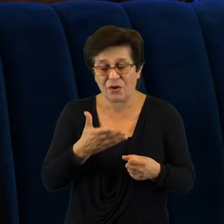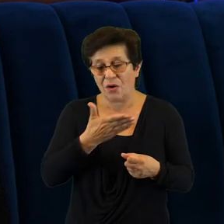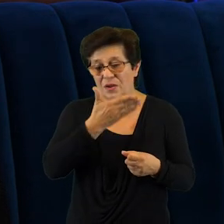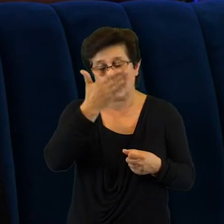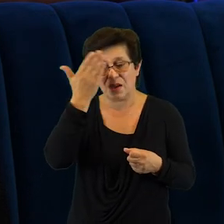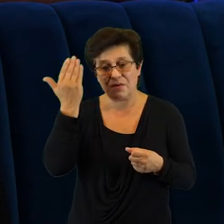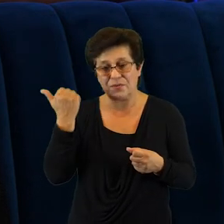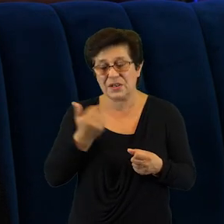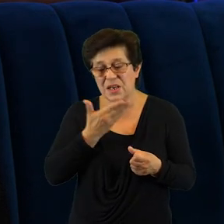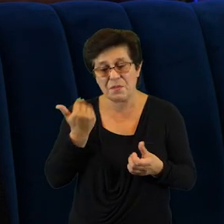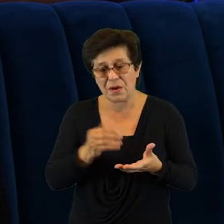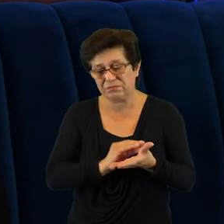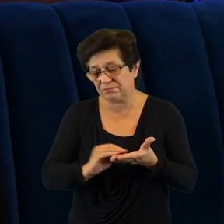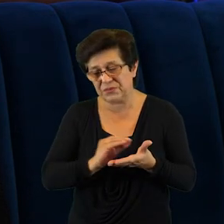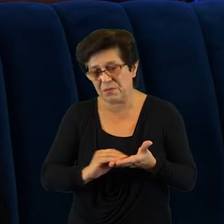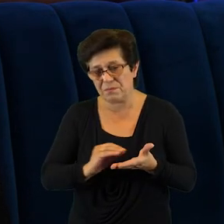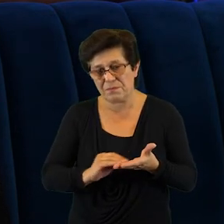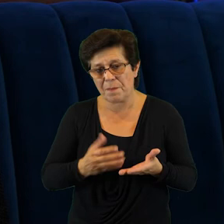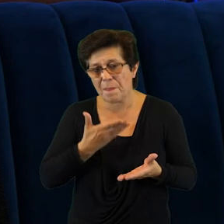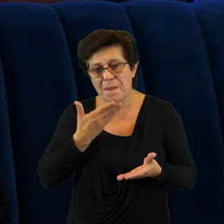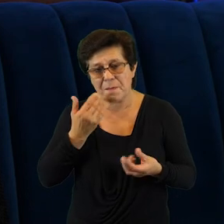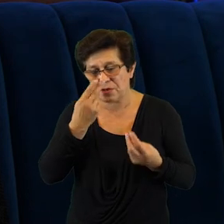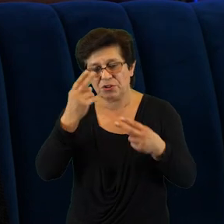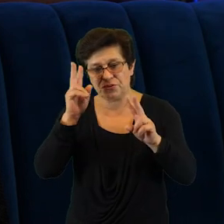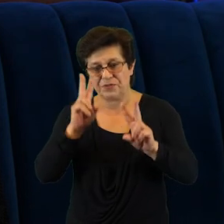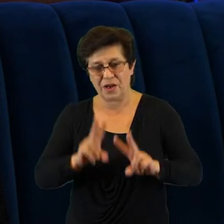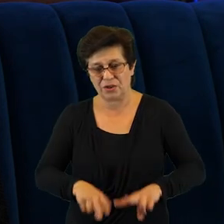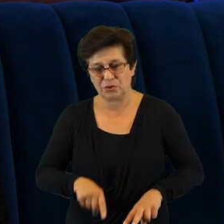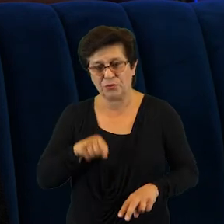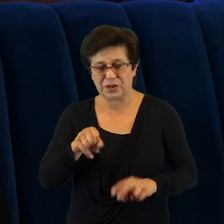nigdzie nie opisał i tutaj też nie ma świadków początków tej historii.